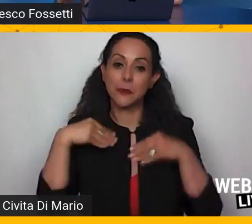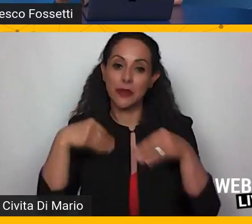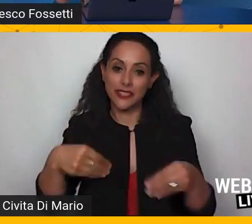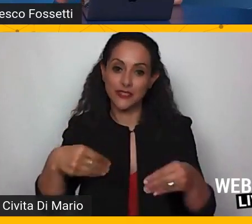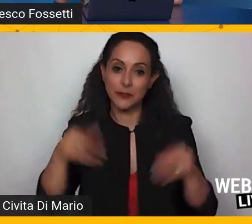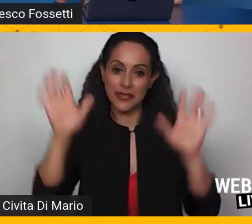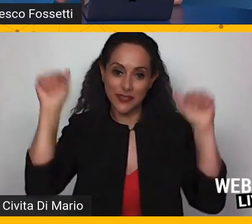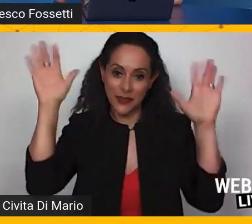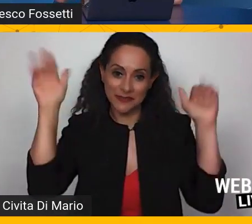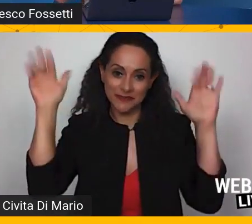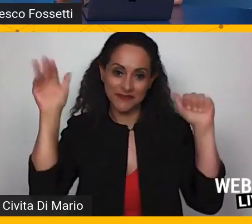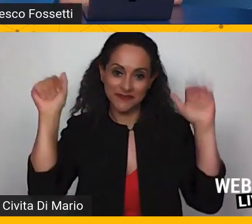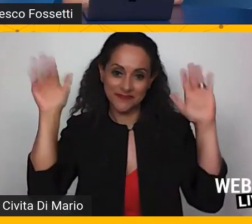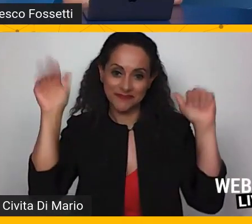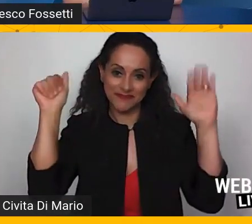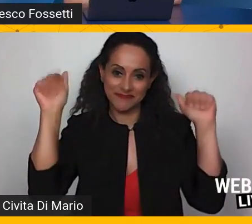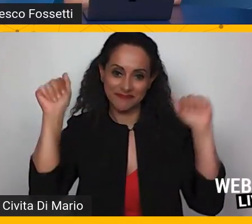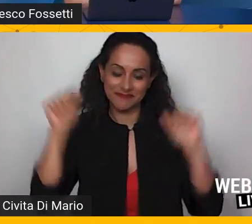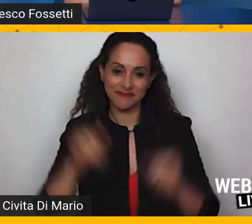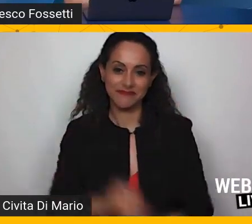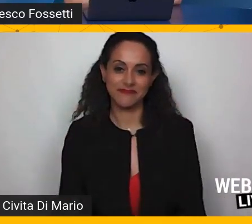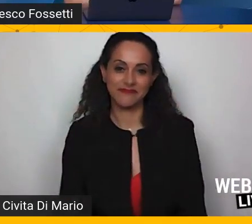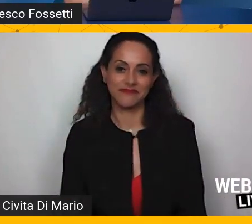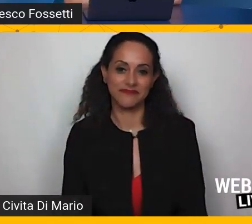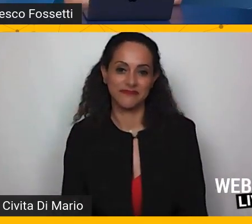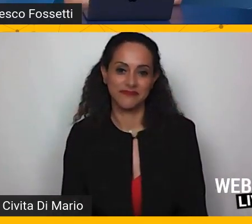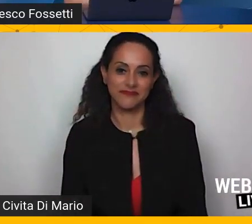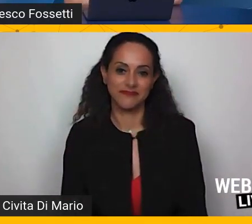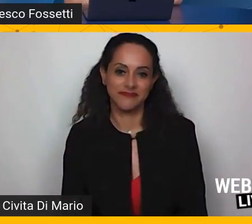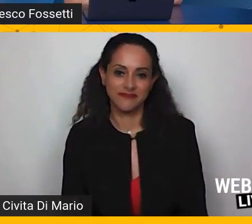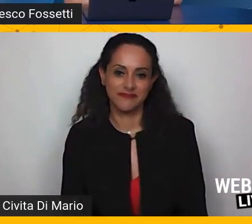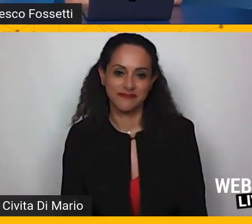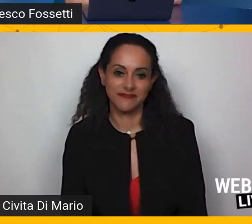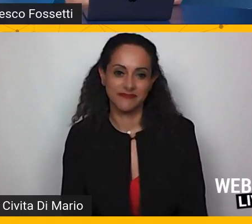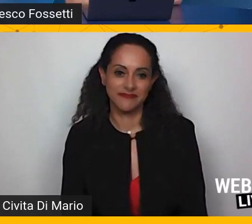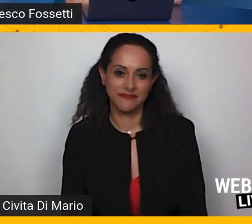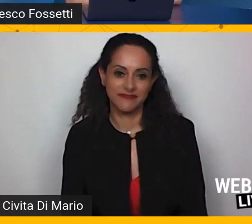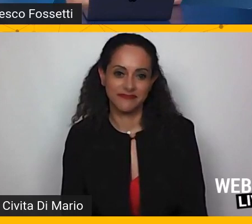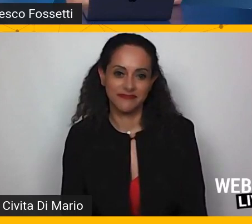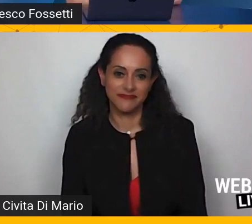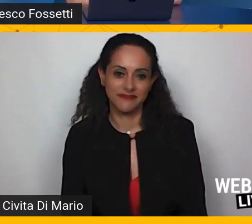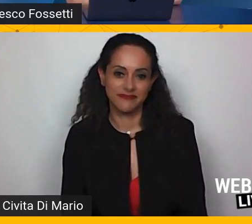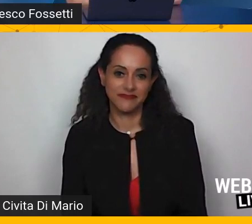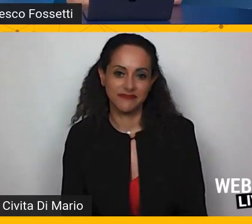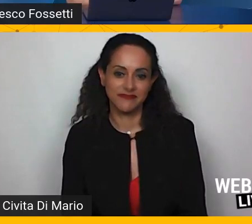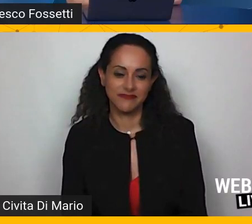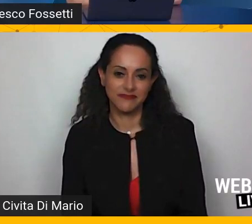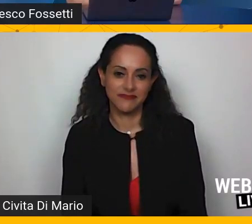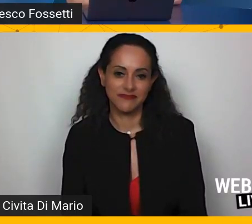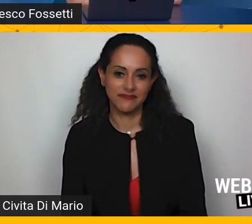buona serata e ringrazio per la partecipazione buona serata.